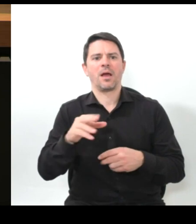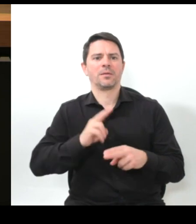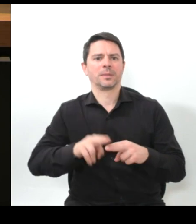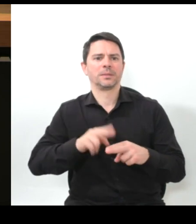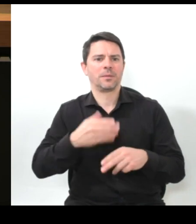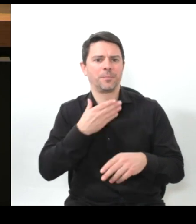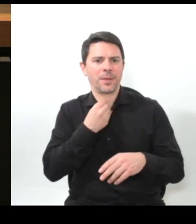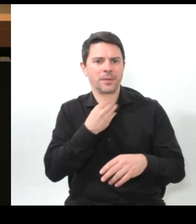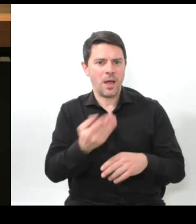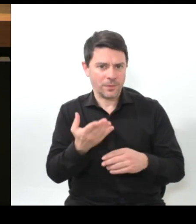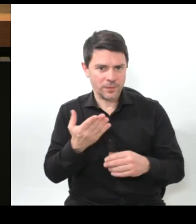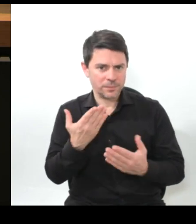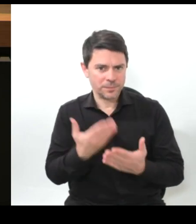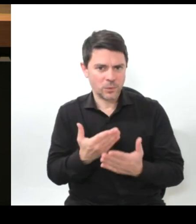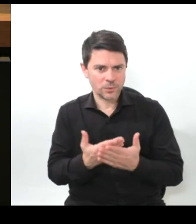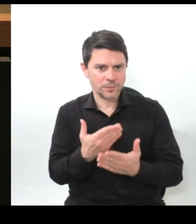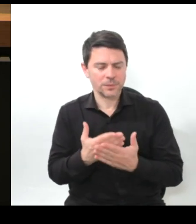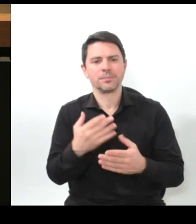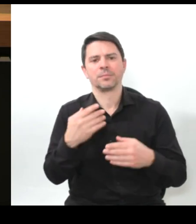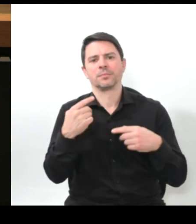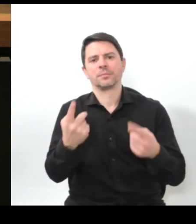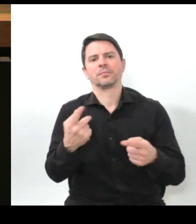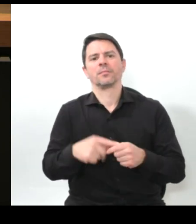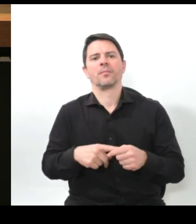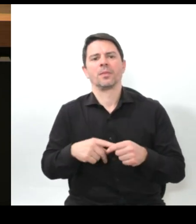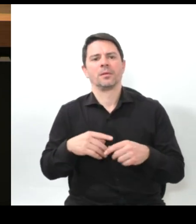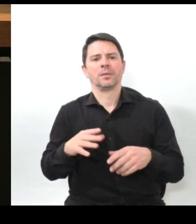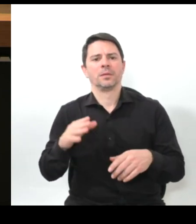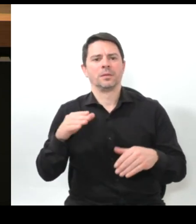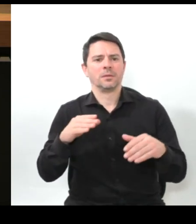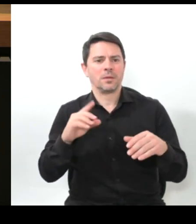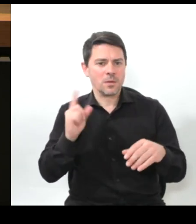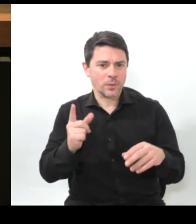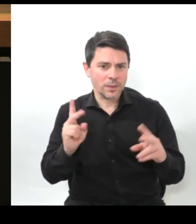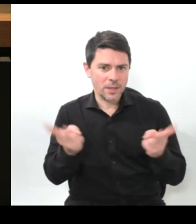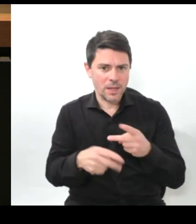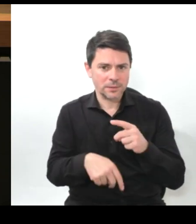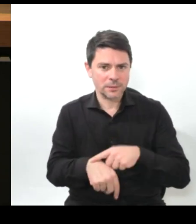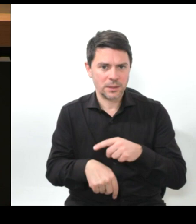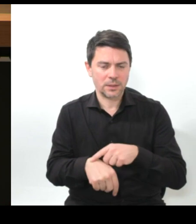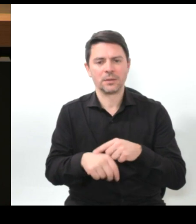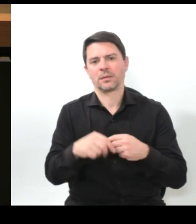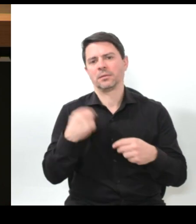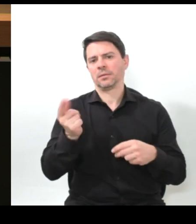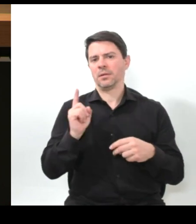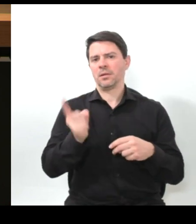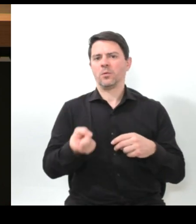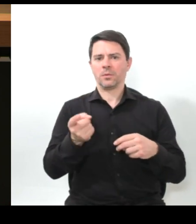Die SPD-Fraktion hat sich in den letzten Jahren als diese Kraft bewiesen und viel Positives in den Arbeitsbedingungen auf den